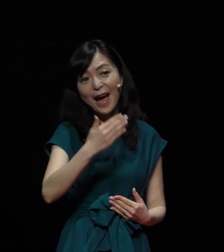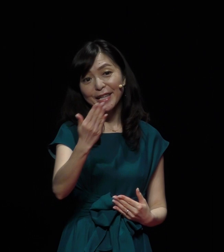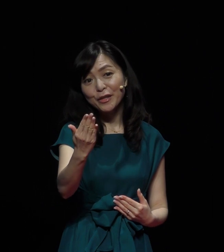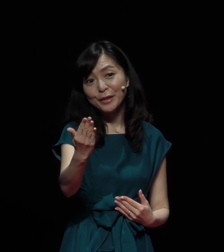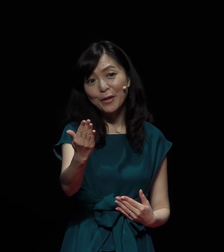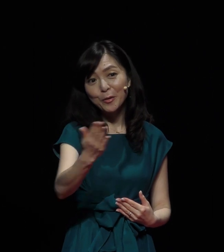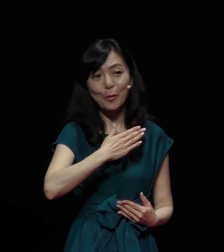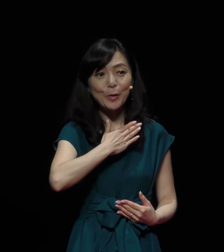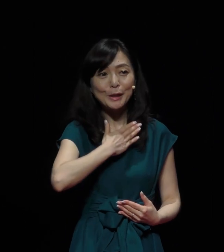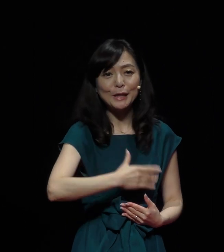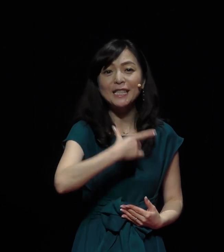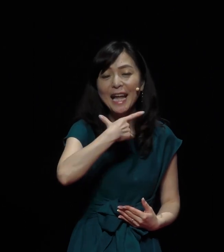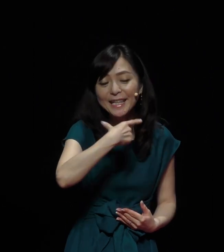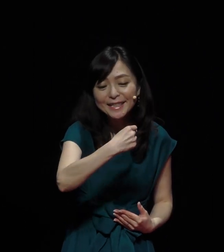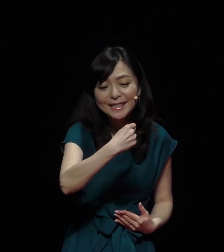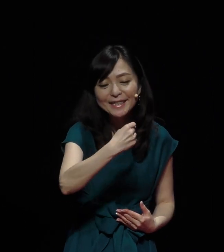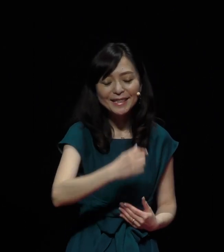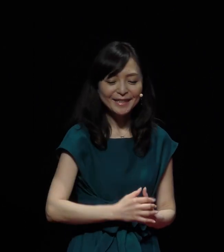Quiero saber lo que dice la otra persona.